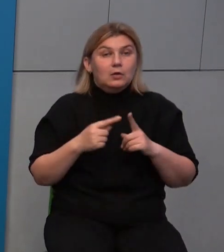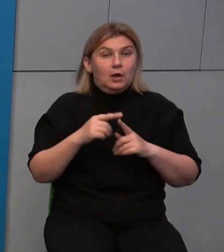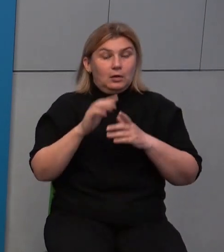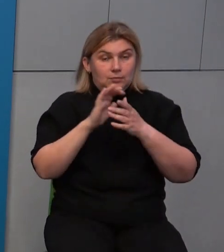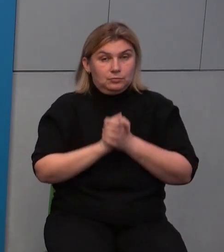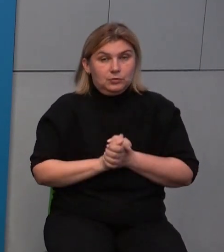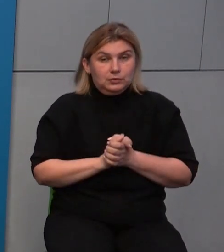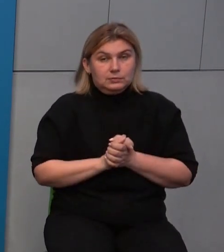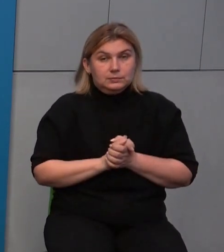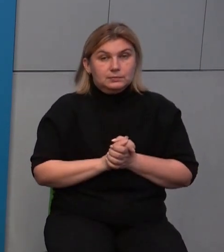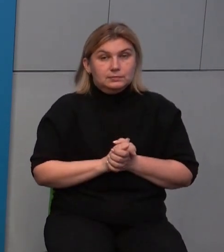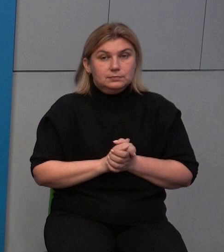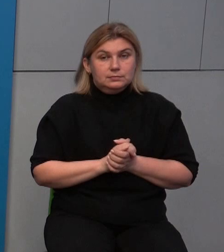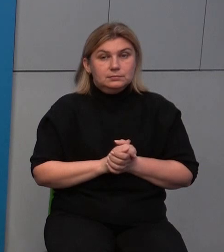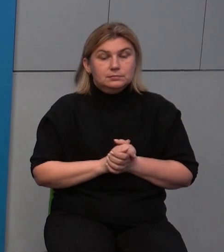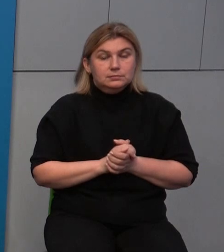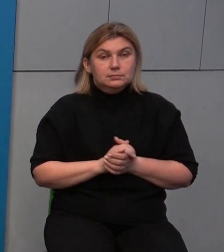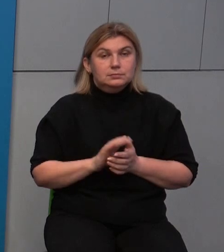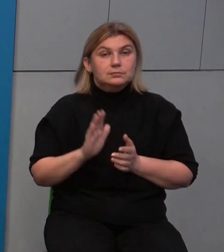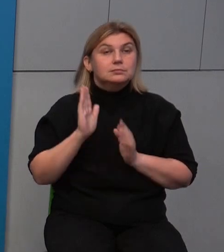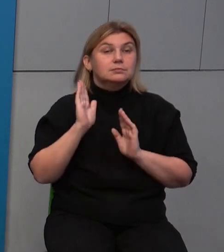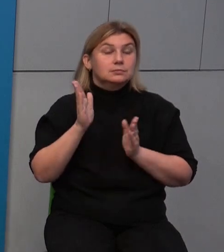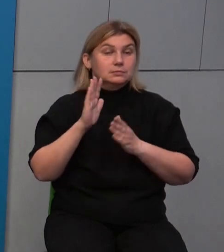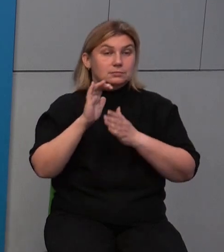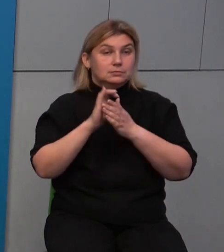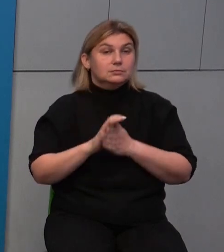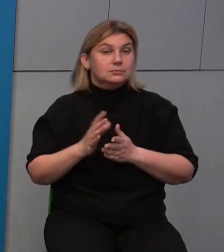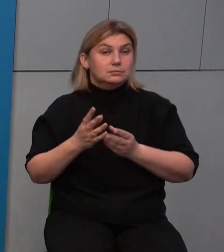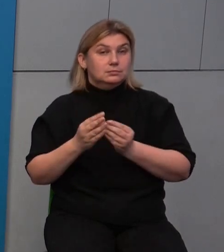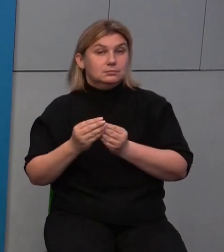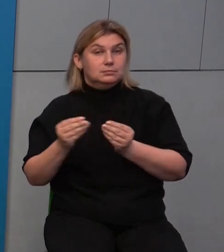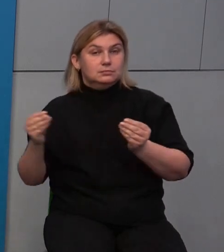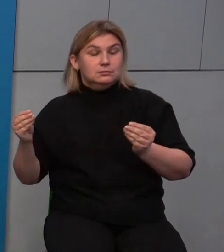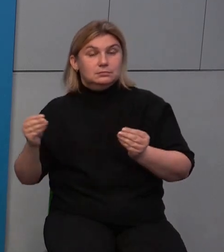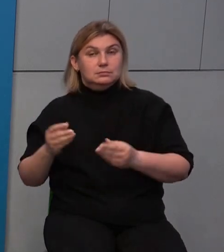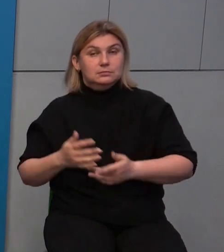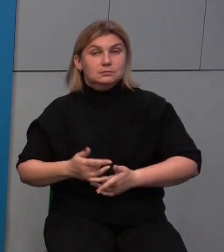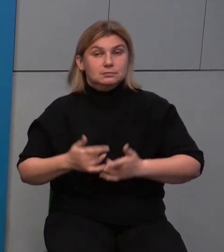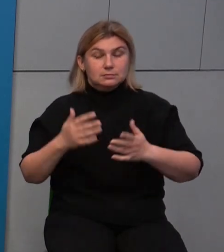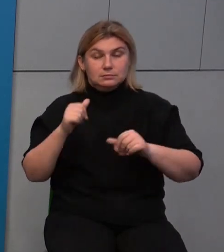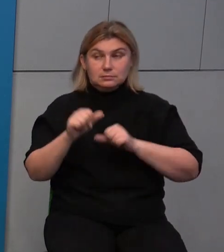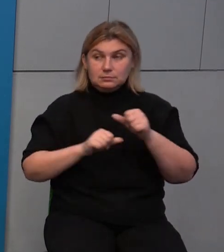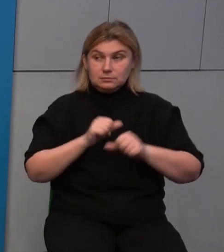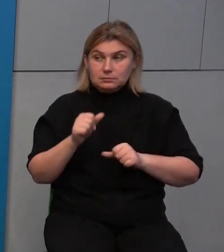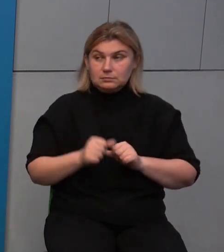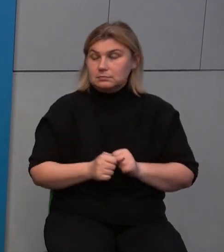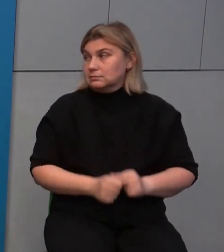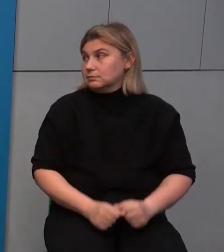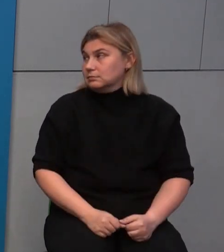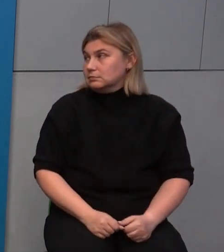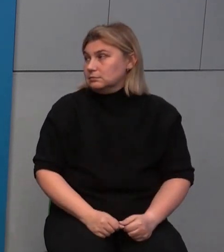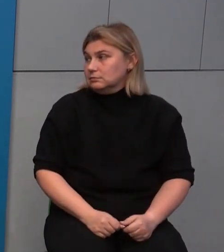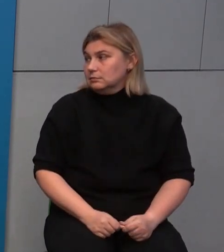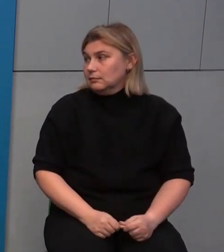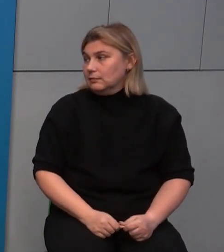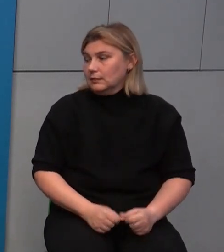Ale ci przyjaciele stopniowo jednak znikali na wiele lat czasami albo starali się o stypendia.